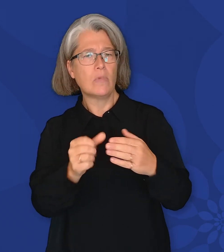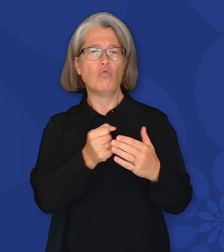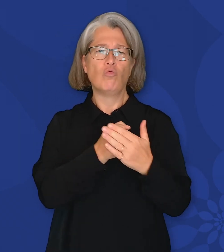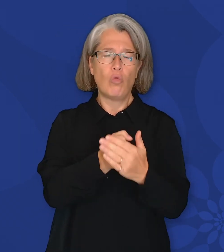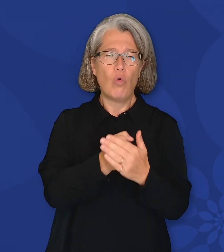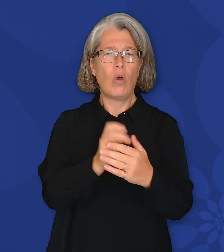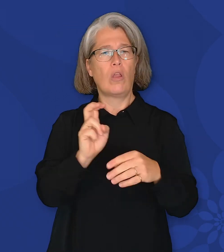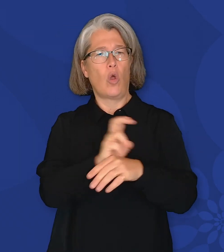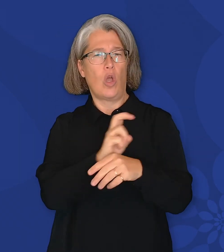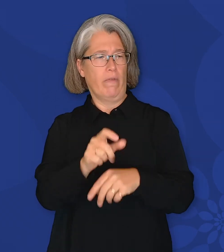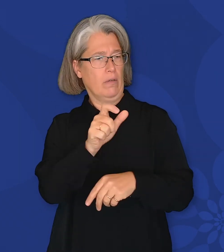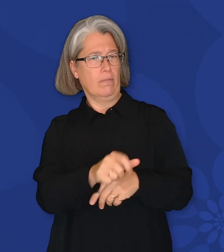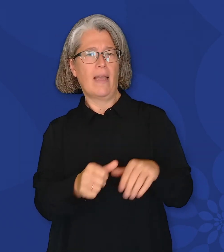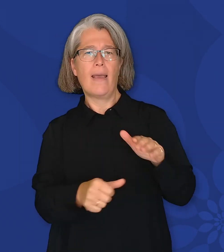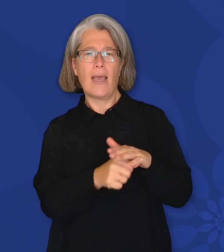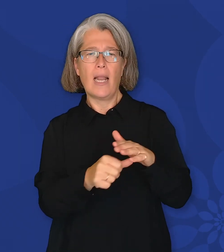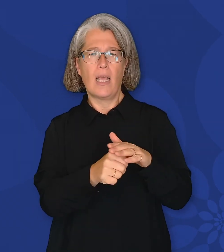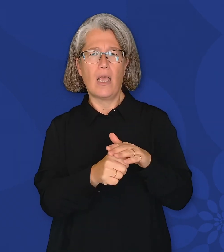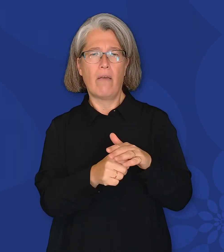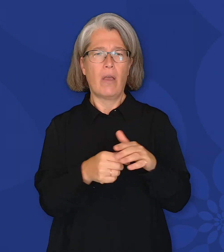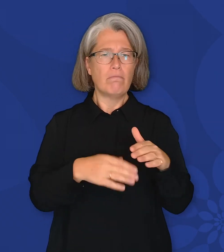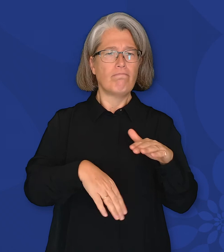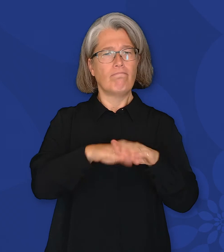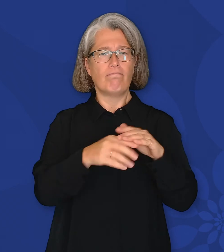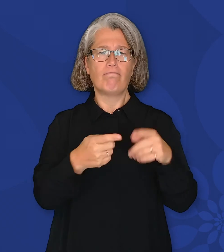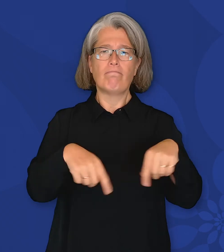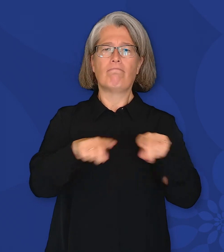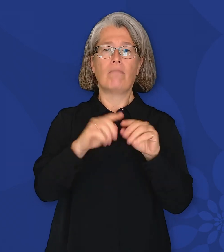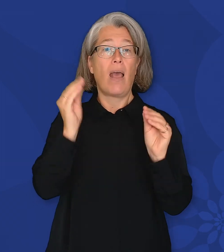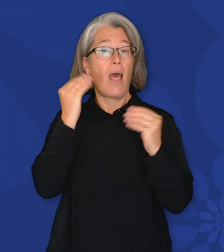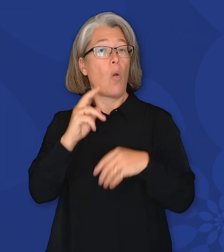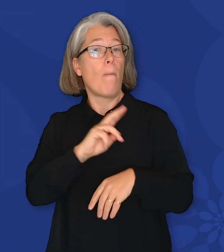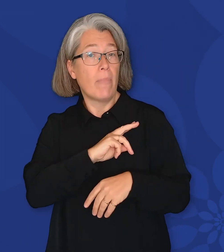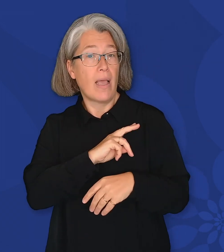utbildning för handledningen av, stödet till och tillsynen av fullgörandet av -